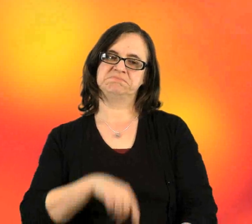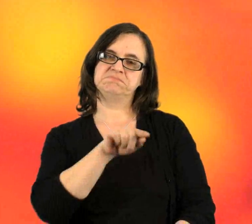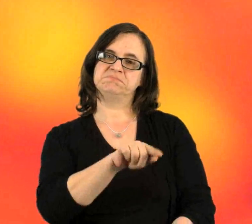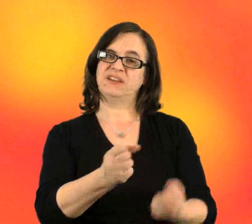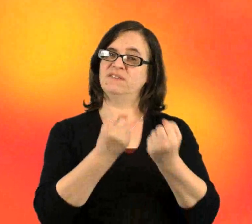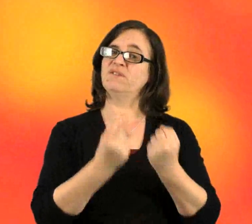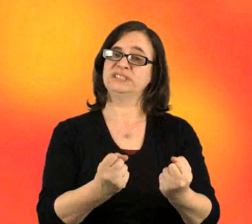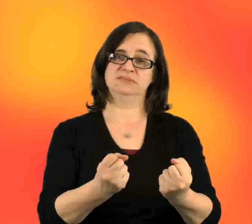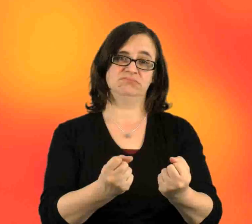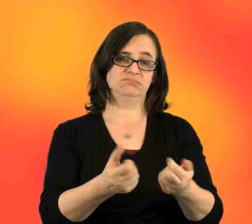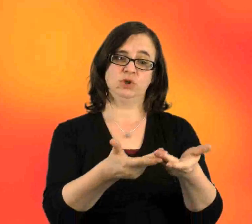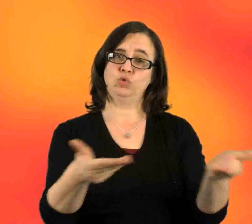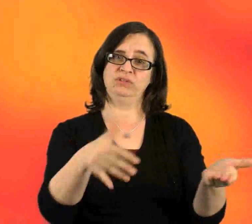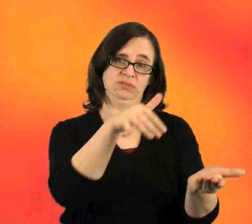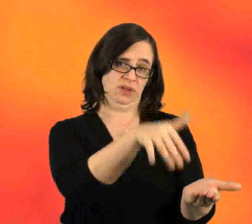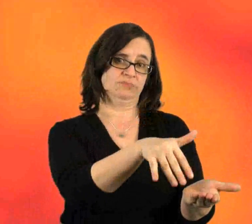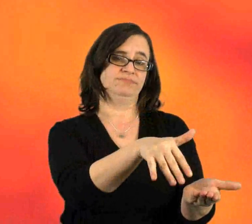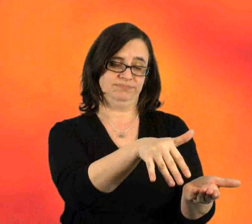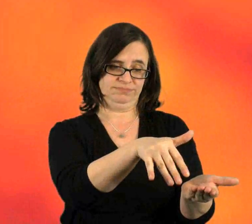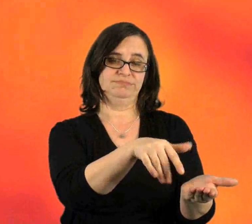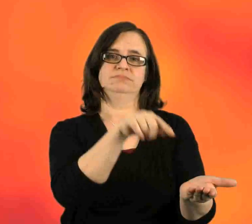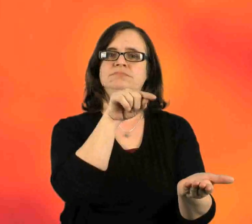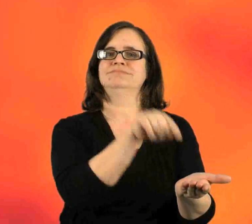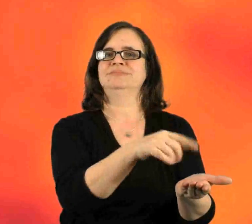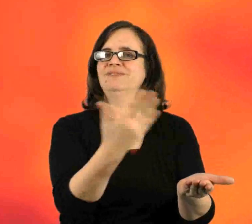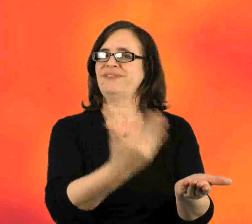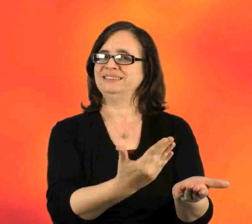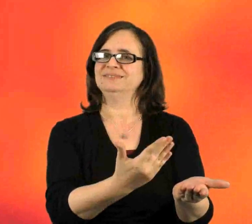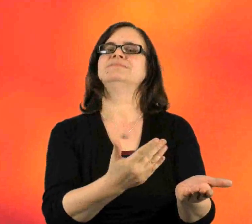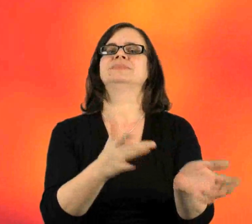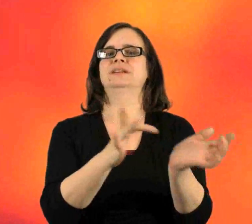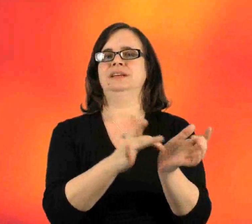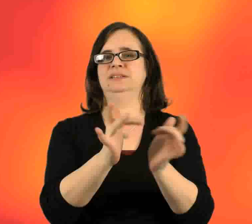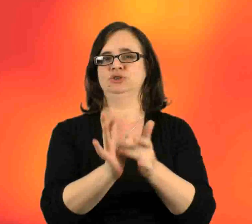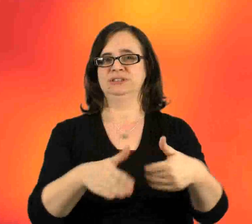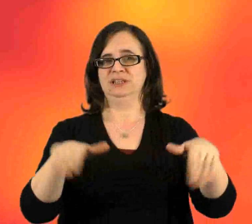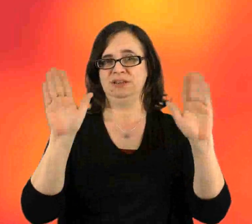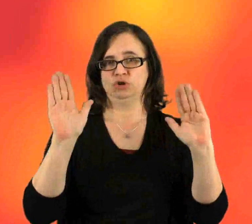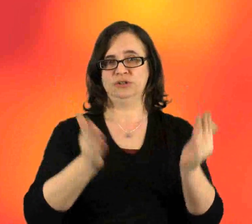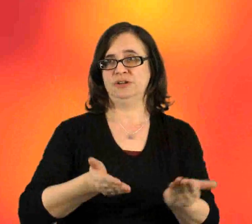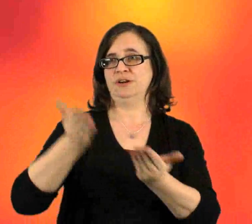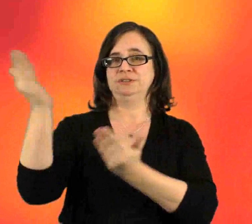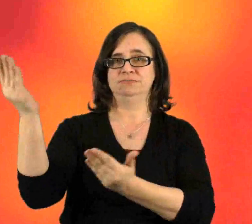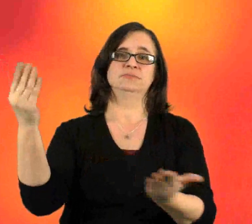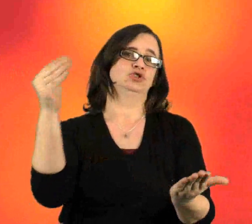Es gibt einen festen Grund Das ist Jesus Christus